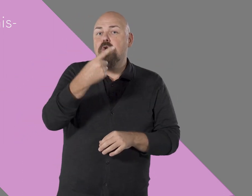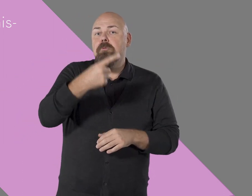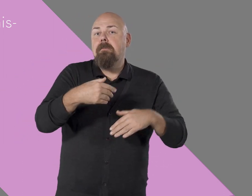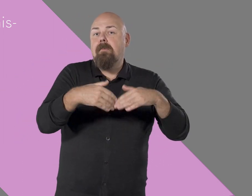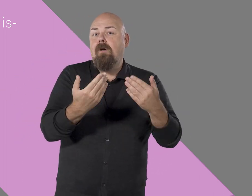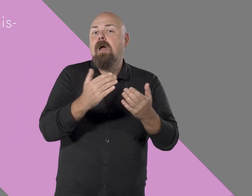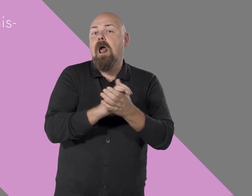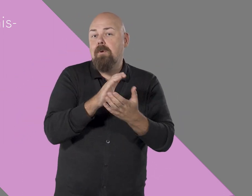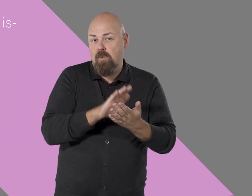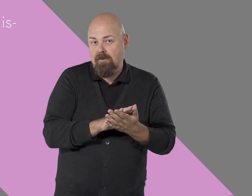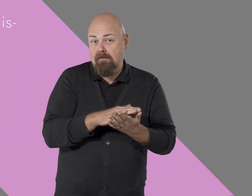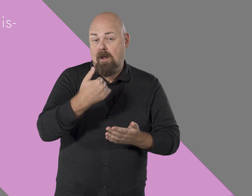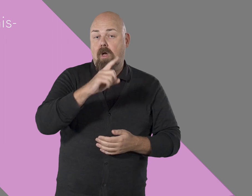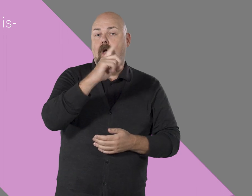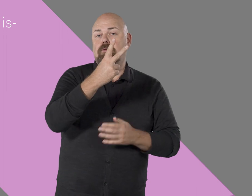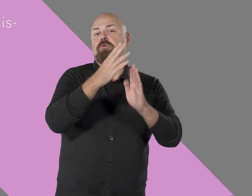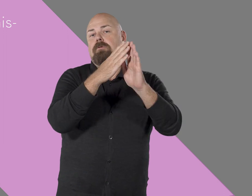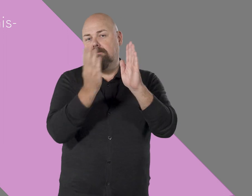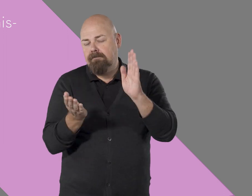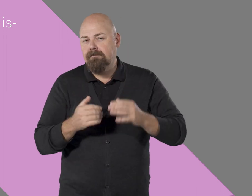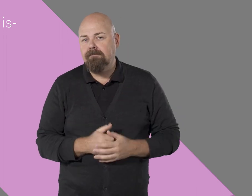10.2.2023 kello 12.00 alkaen.